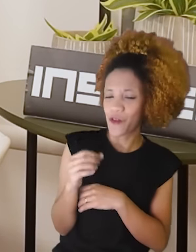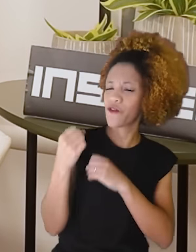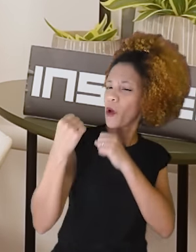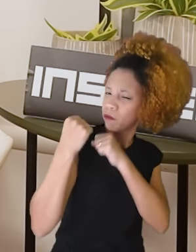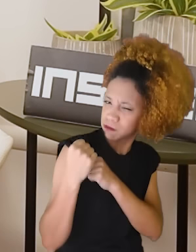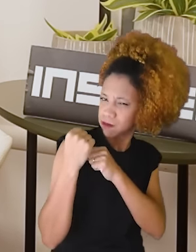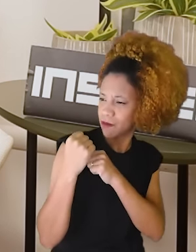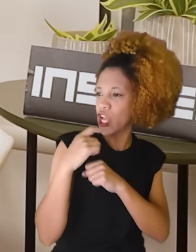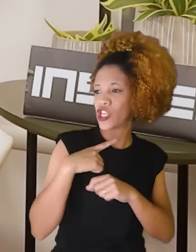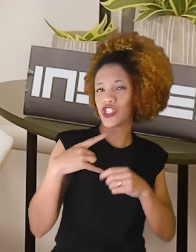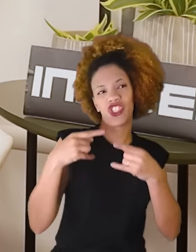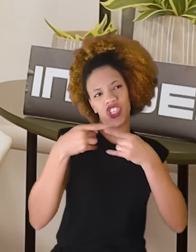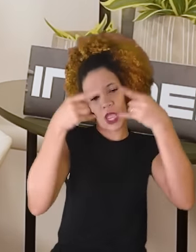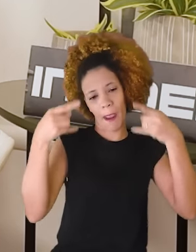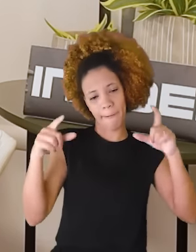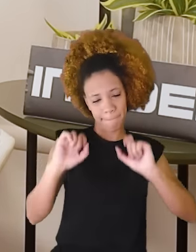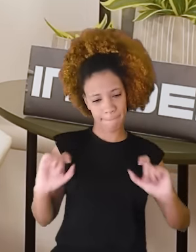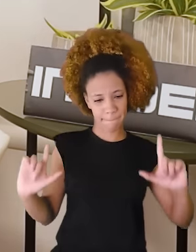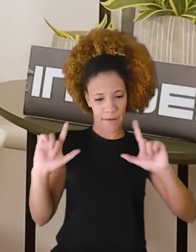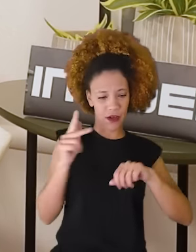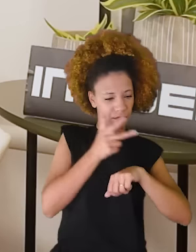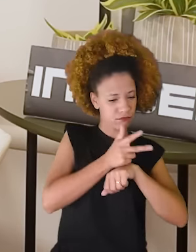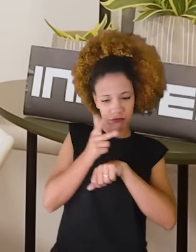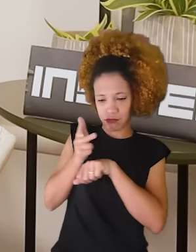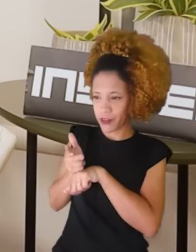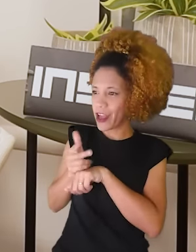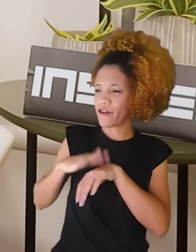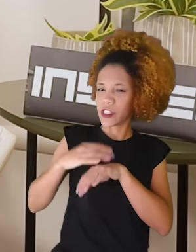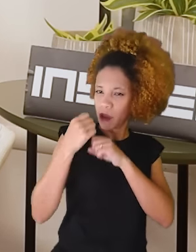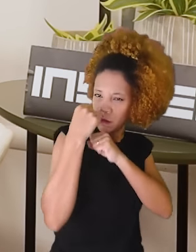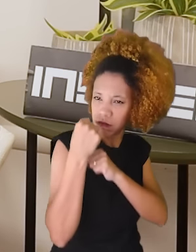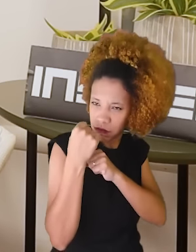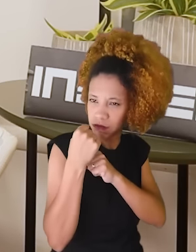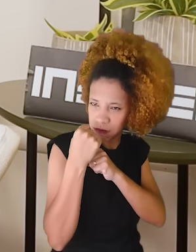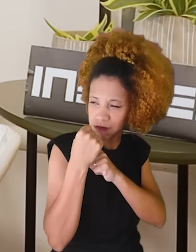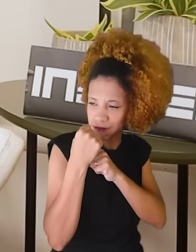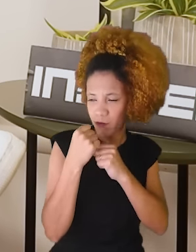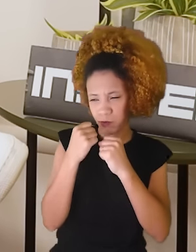a encarada né E tinha baner entrou a equipe de câmera e tal para fazer essa encarada dos dois aí